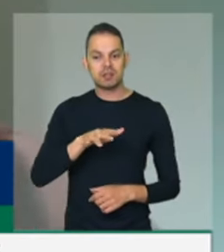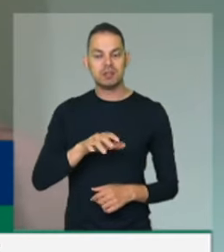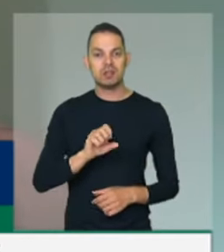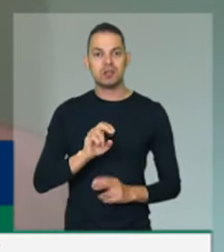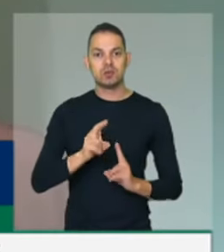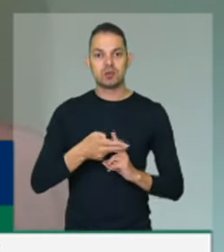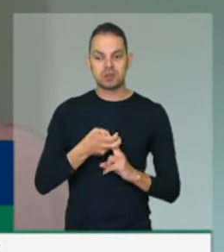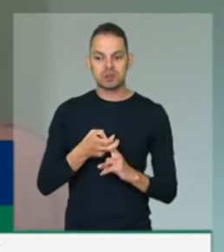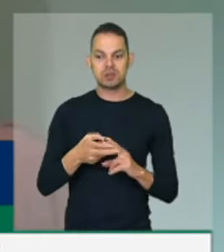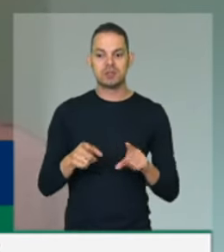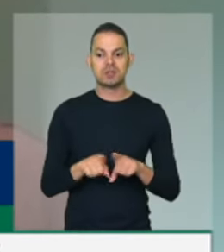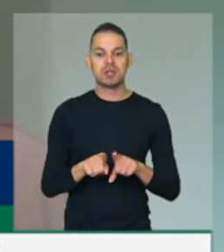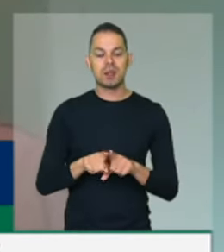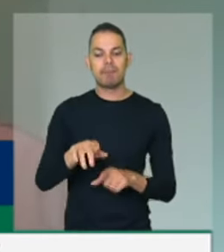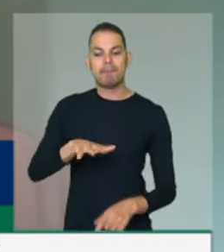ENTREGUE O QUE QUEREMOS